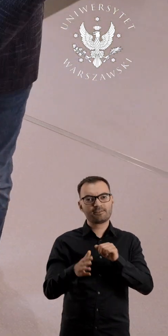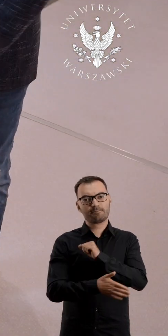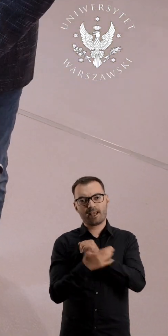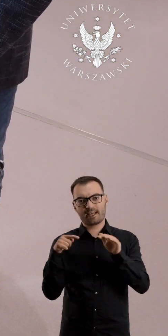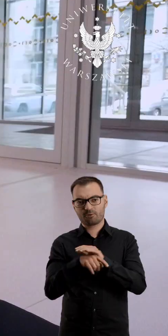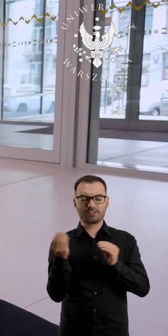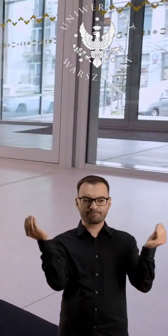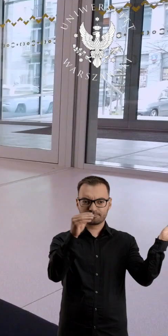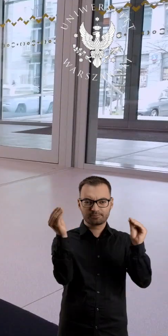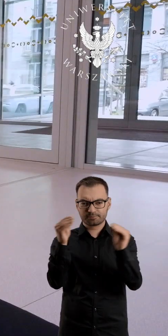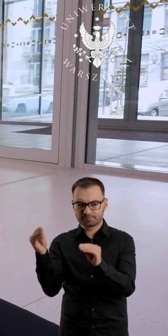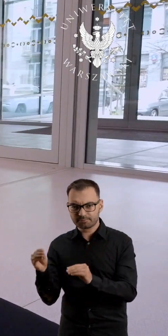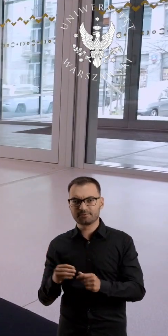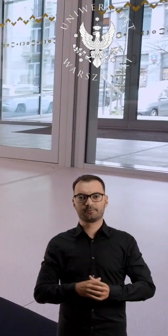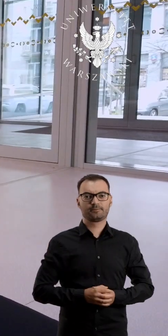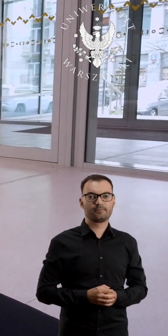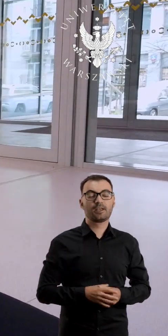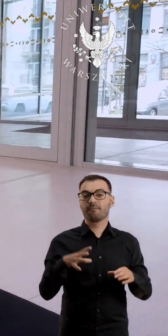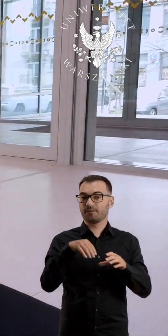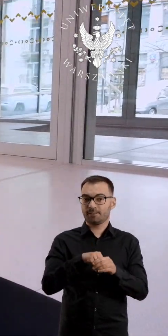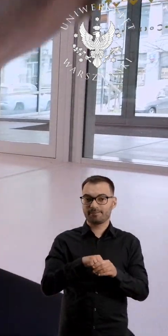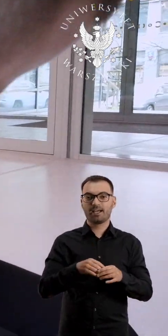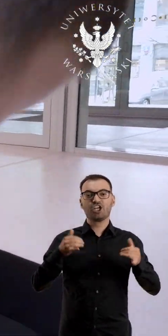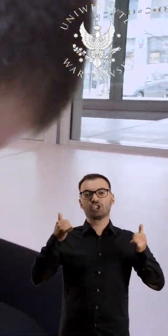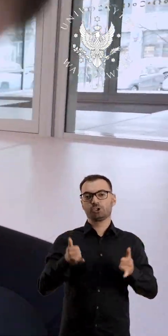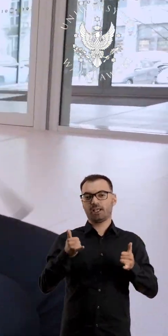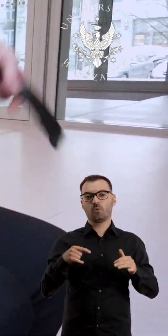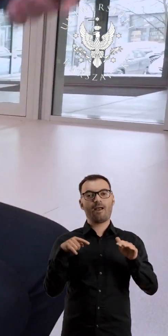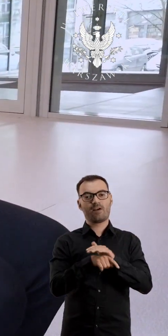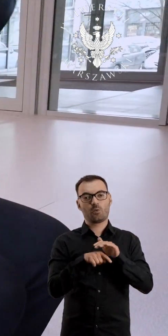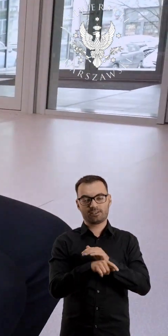w sprzęt wspomagający ewakuację, m.in. w krzesła ewakuacyjne.